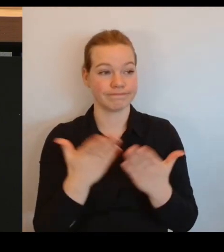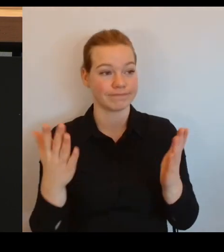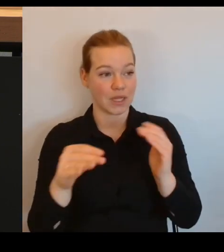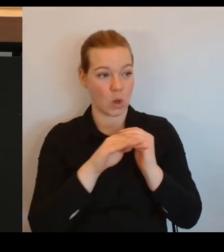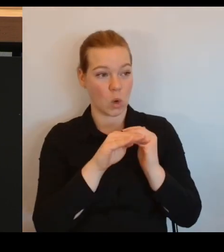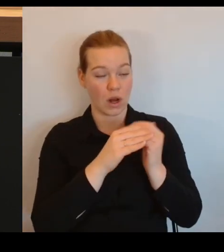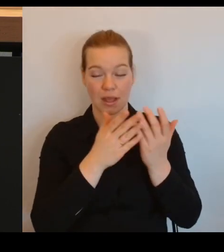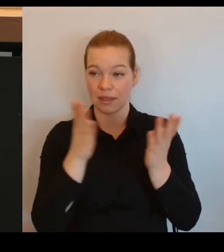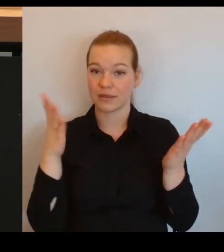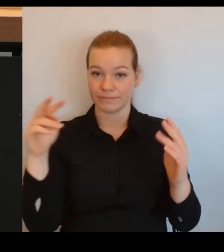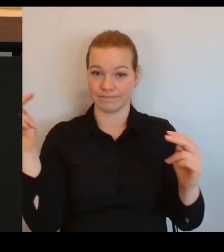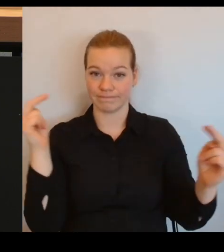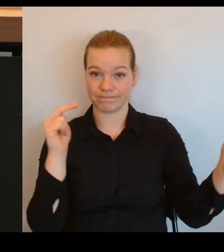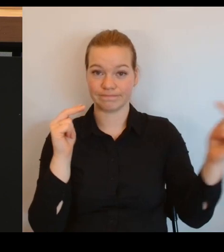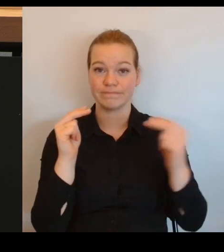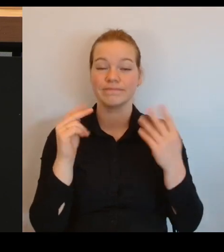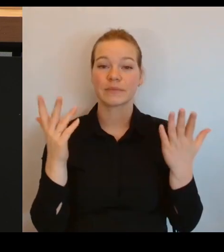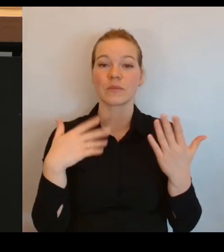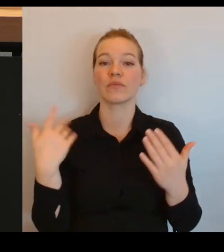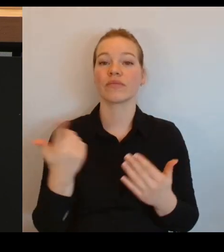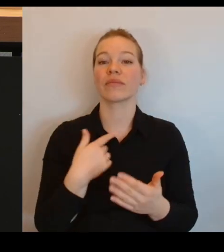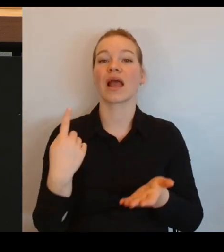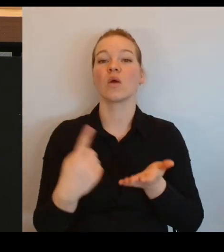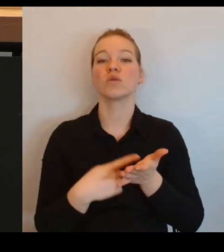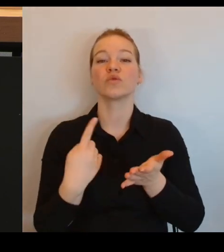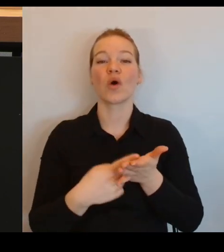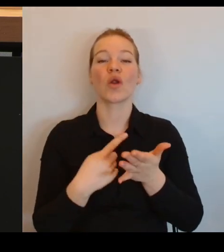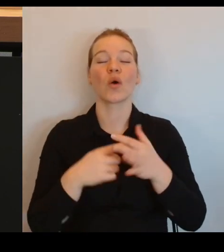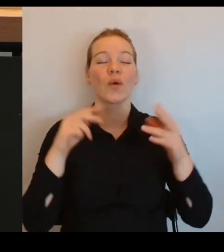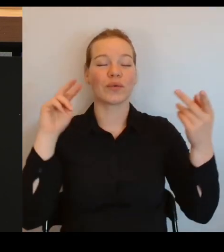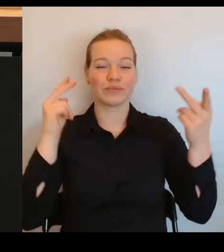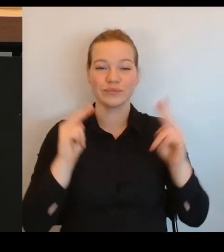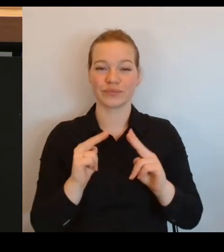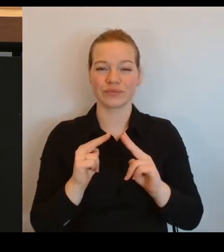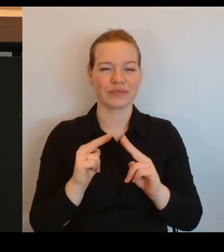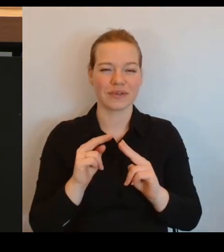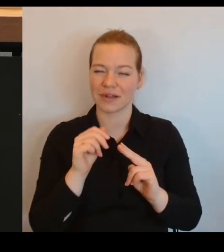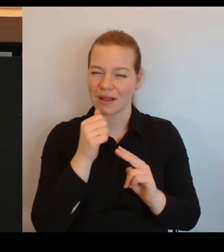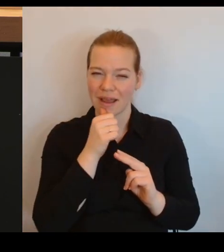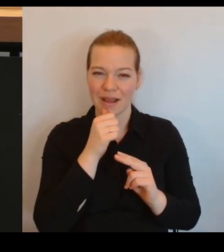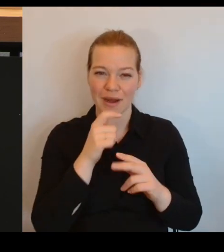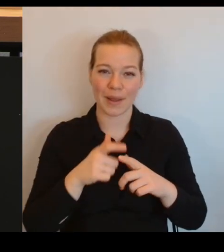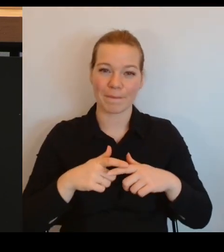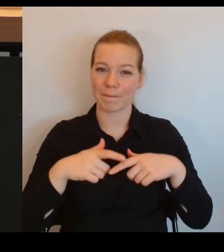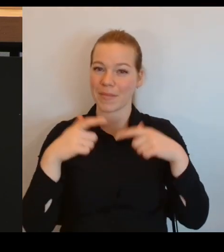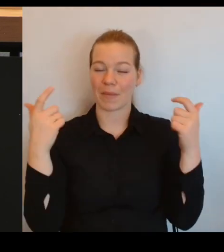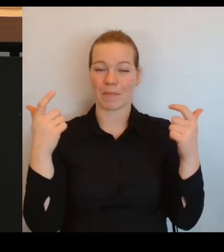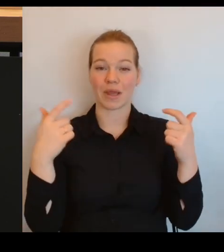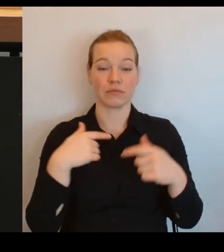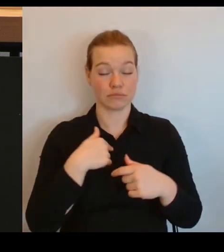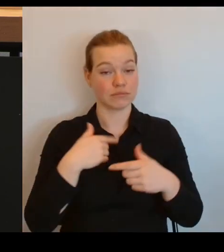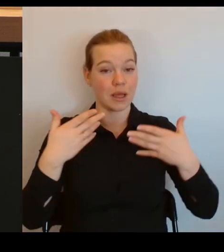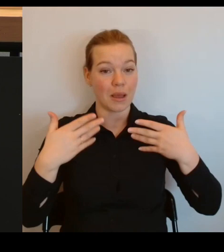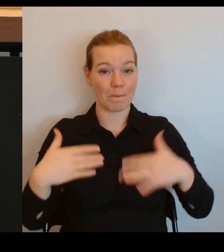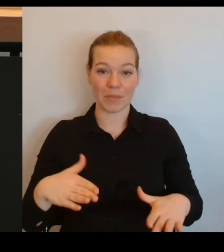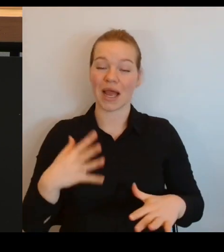sind zu konstruktiver Mitarbeit bereit. Das haben wir auch mehrfach bewiesen. Und nun freue ich mich auf die Debatten in den